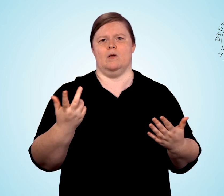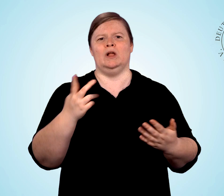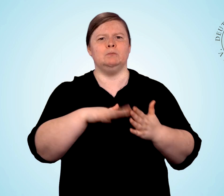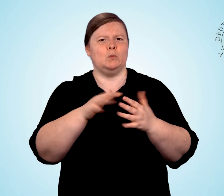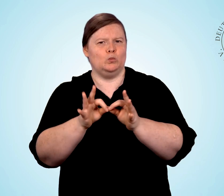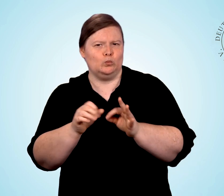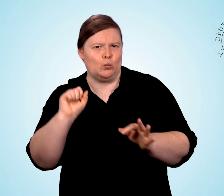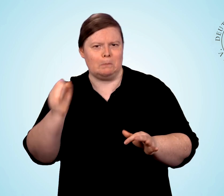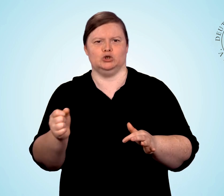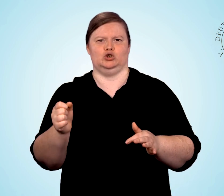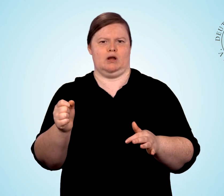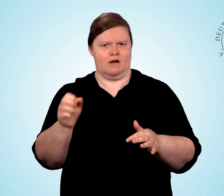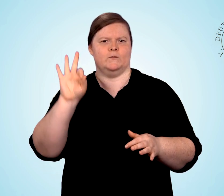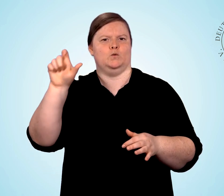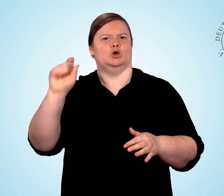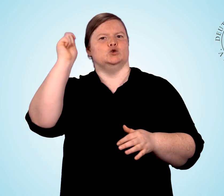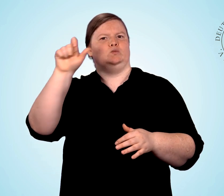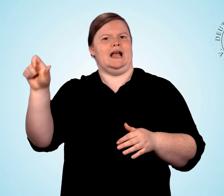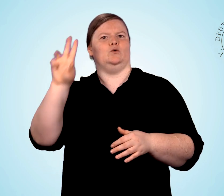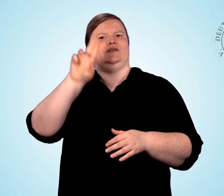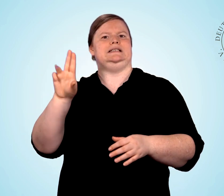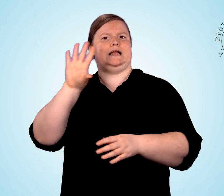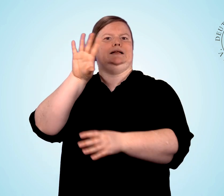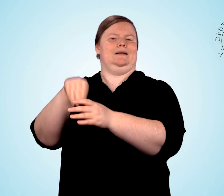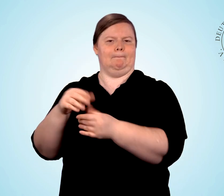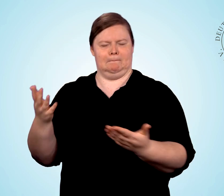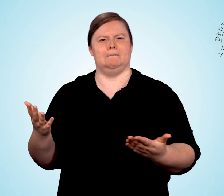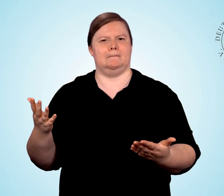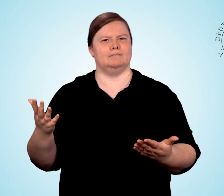und Gebärdensprachdolmetscher für Studenten an der Universität